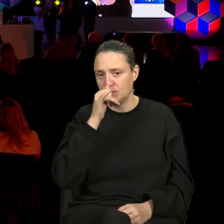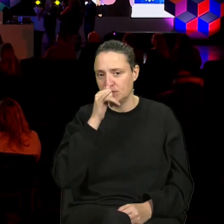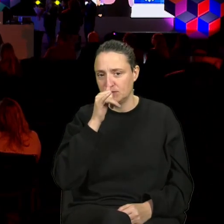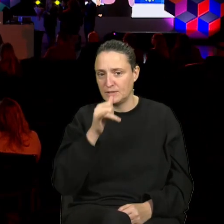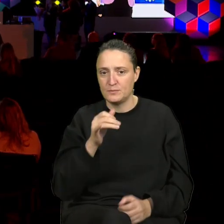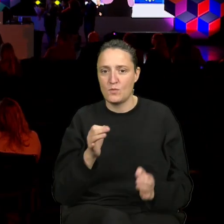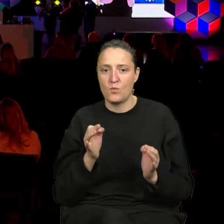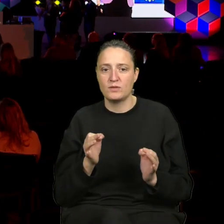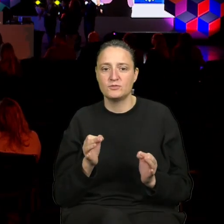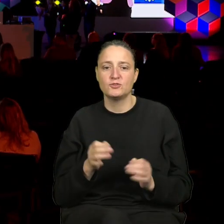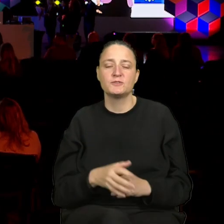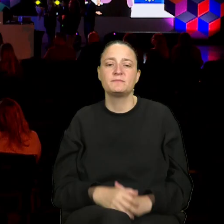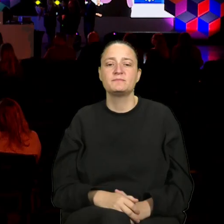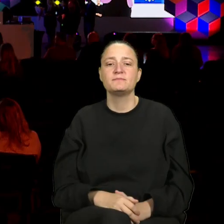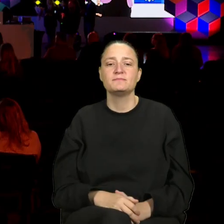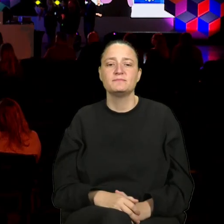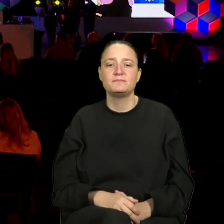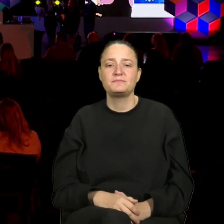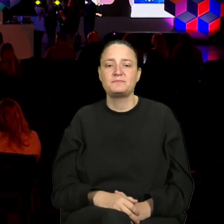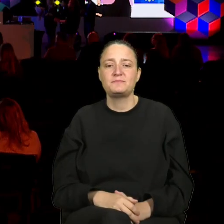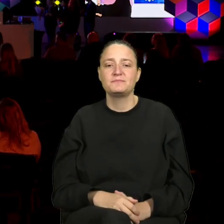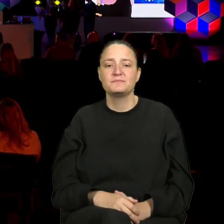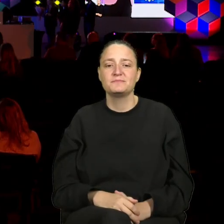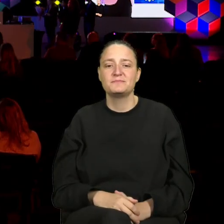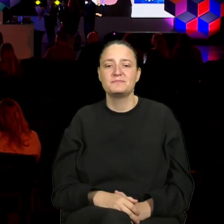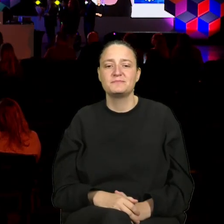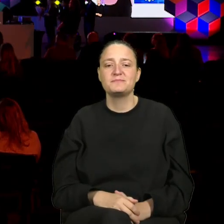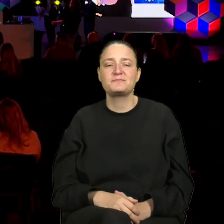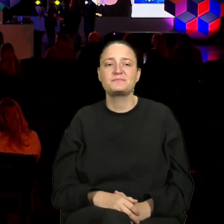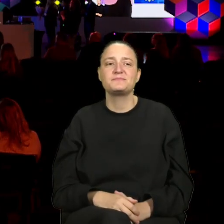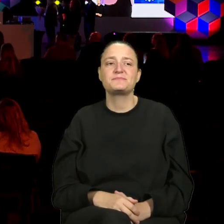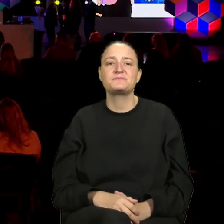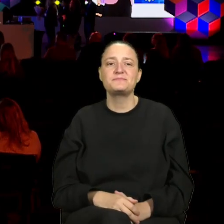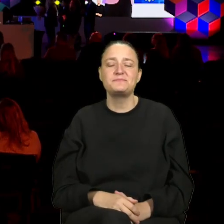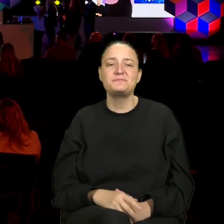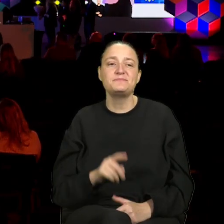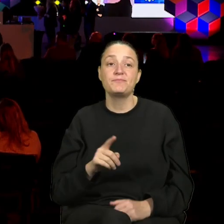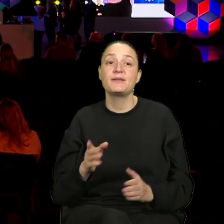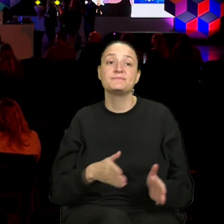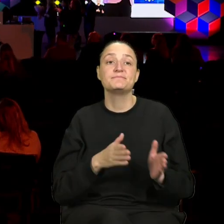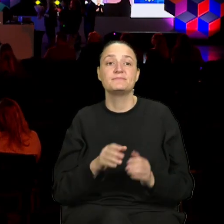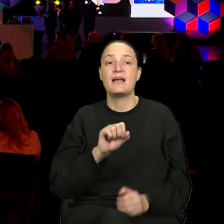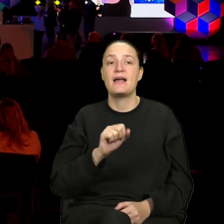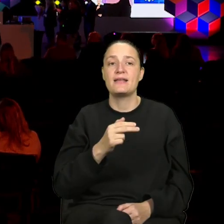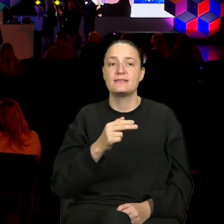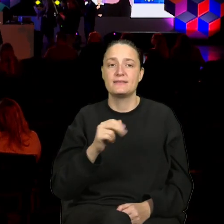także zapraszam do nas Panią Annę Balińską, która zajęła drugie miejsce.